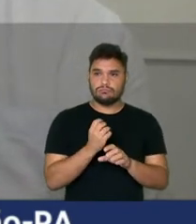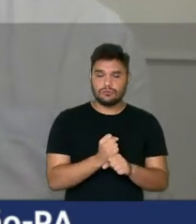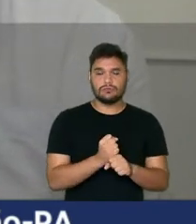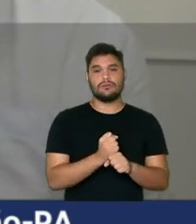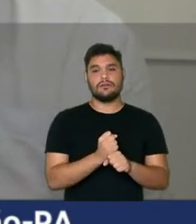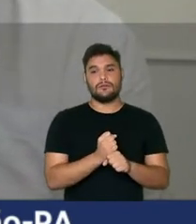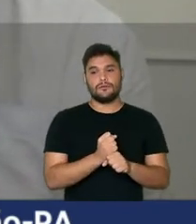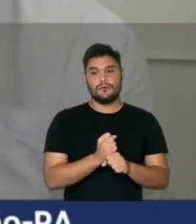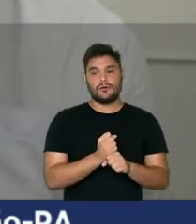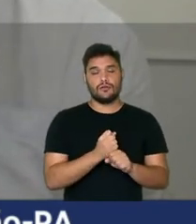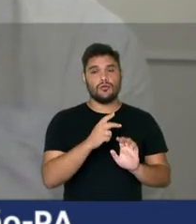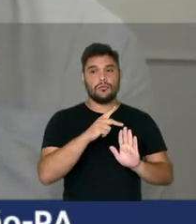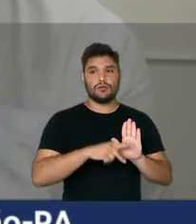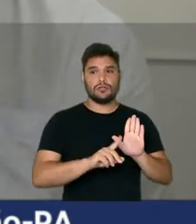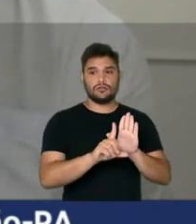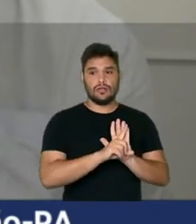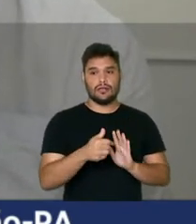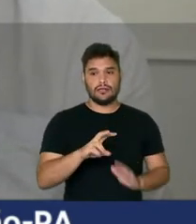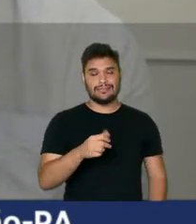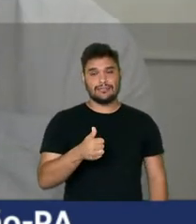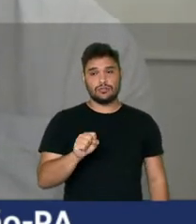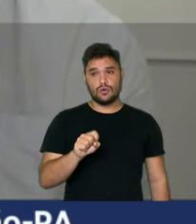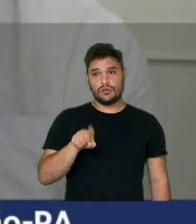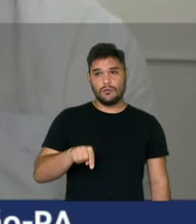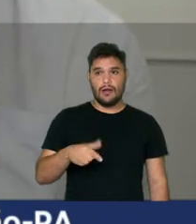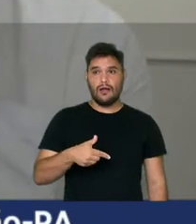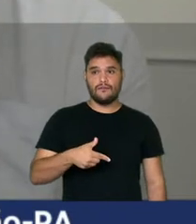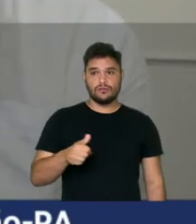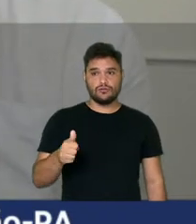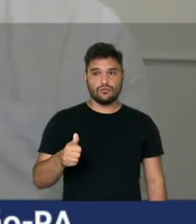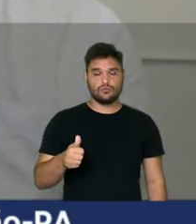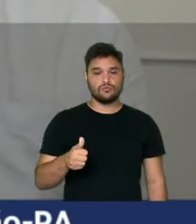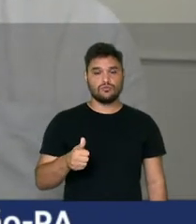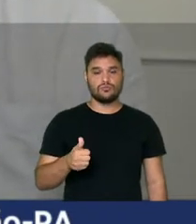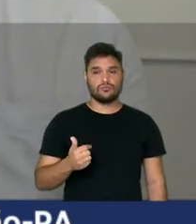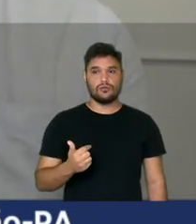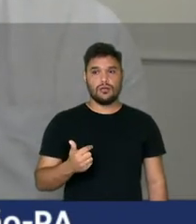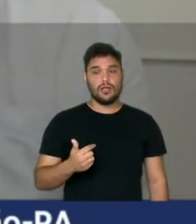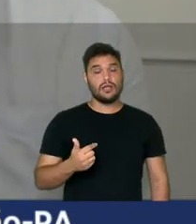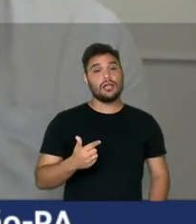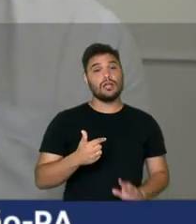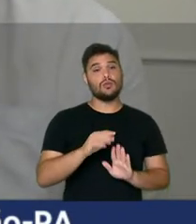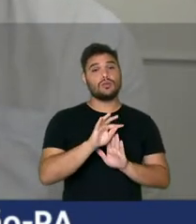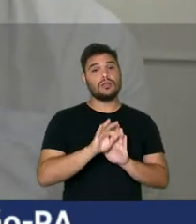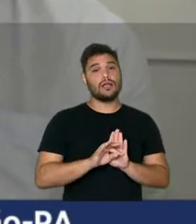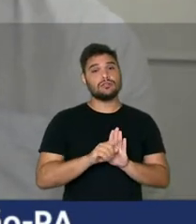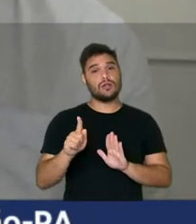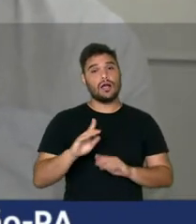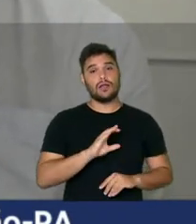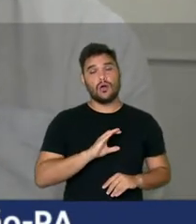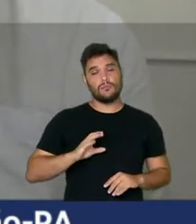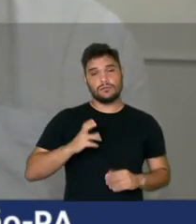2021 E 1577 DE 2021, COMPATIBILIDADE E ADEQUAÇÃO FINANCEIRA E ORÇAMENTÁRIA DO PROJETO DE LEI 1518 DE 2021 E DO SUBSTITUTIVO DA COMISSÃO